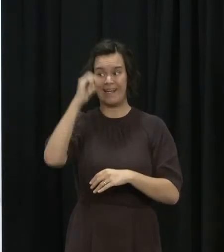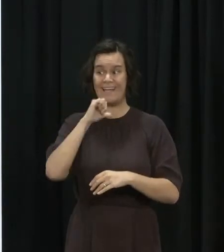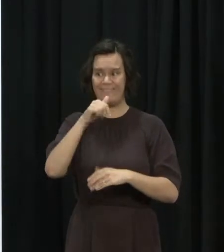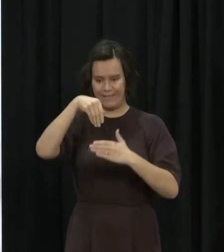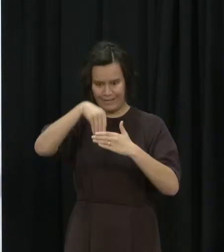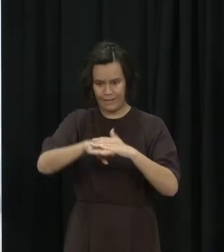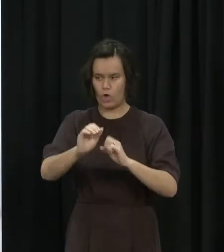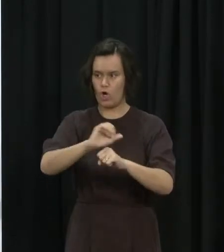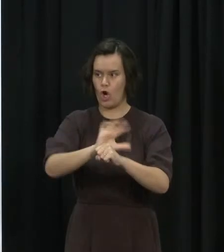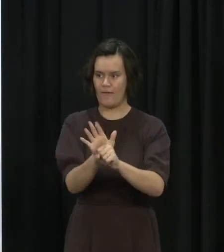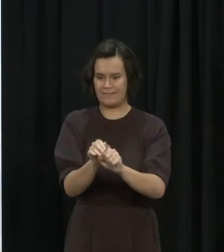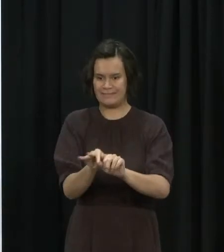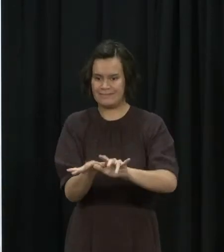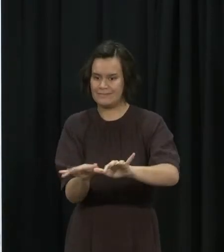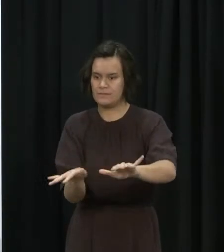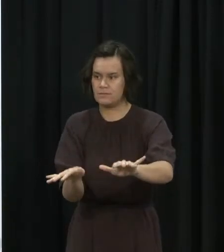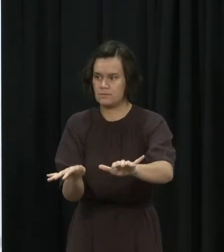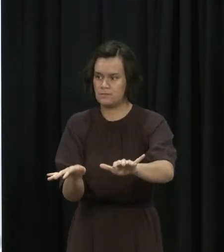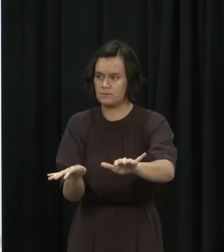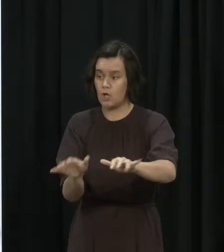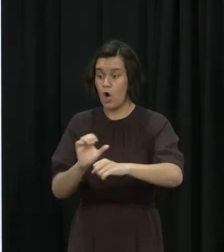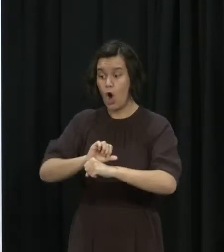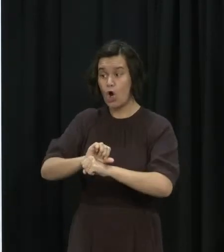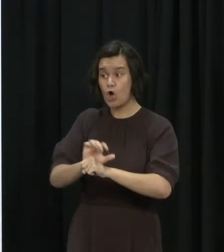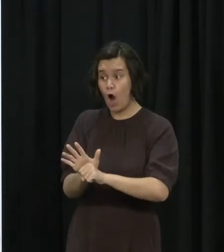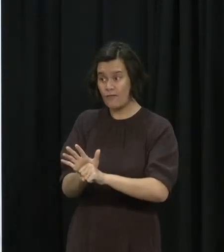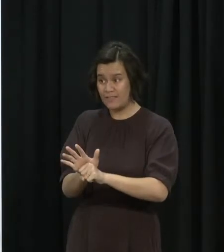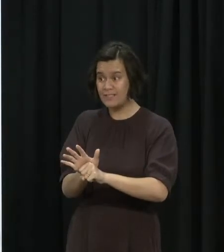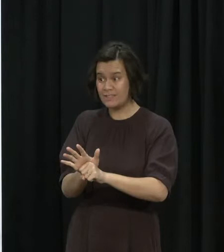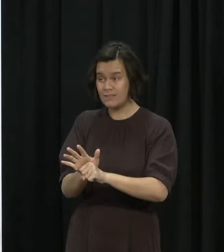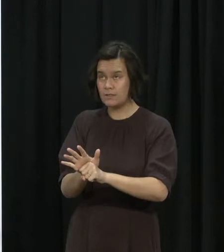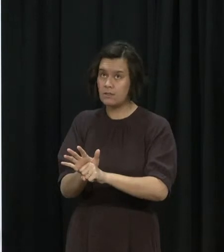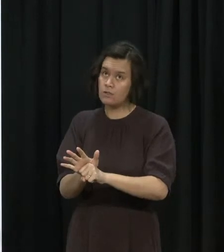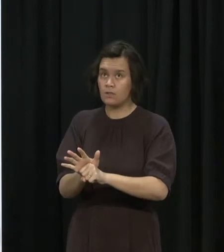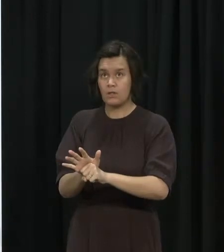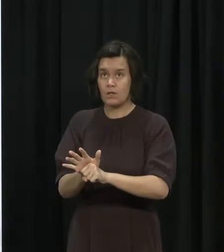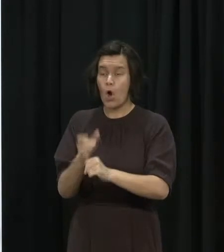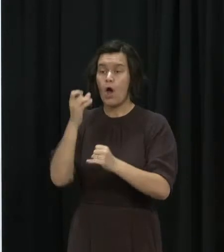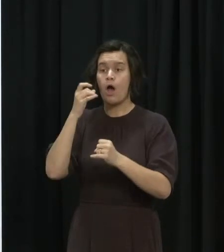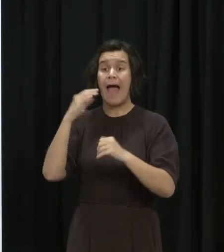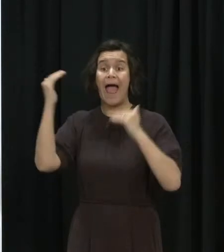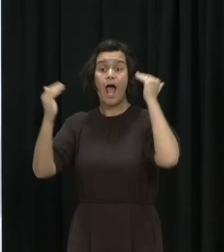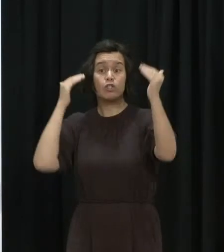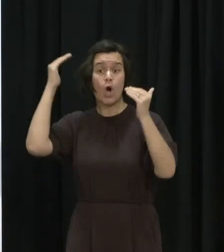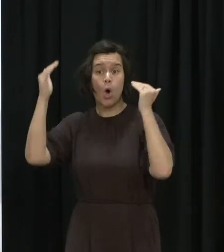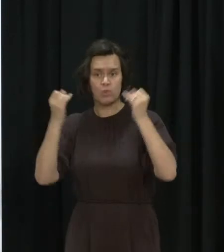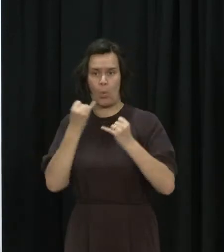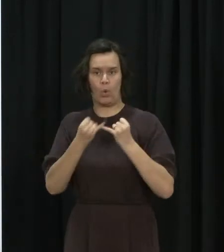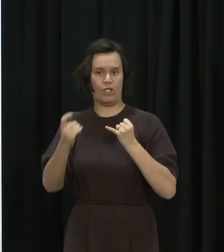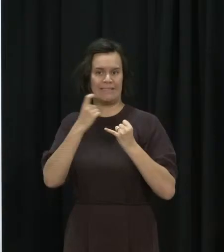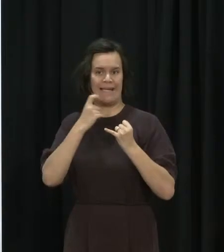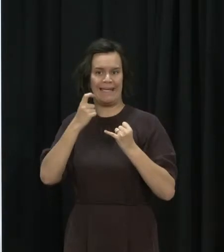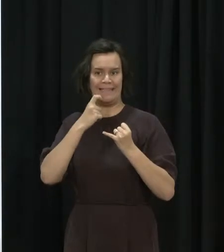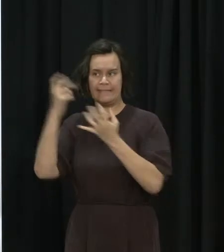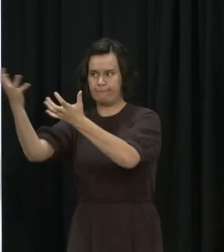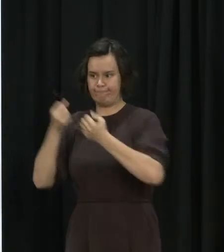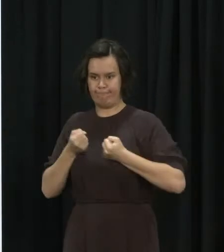tohunga ki te korero mo tera. Kei te maaharahara matou mo